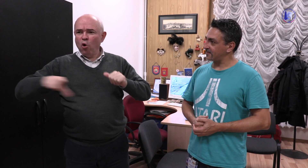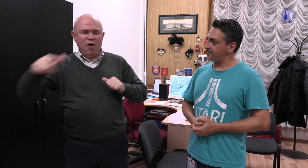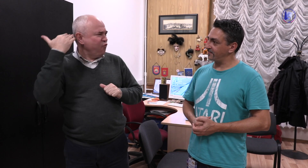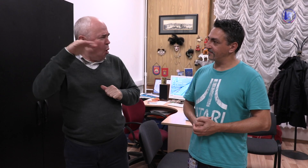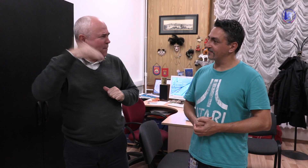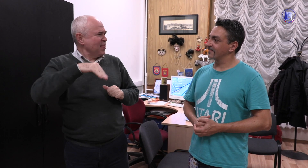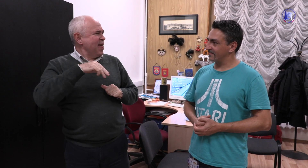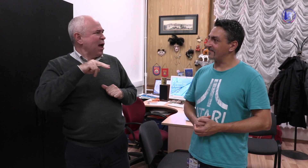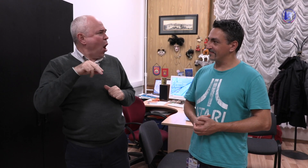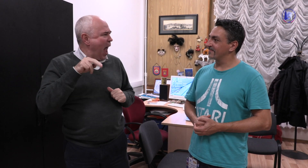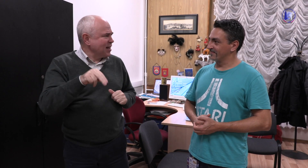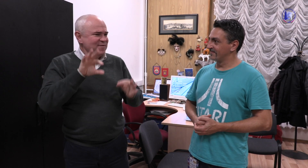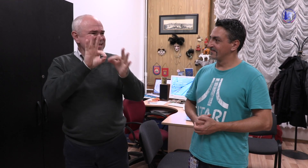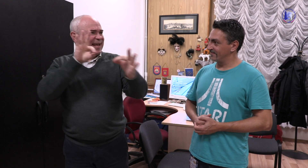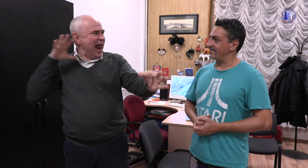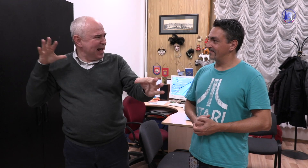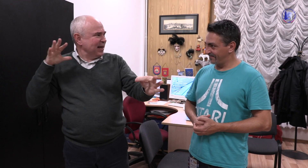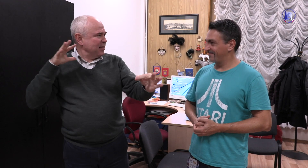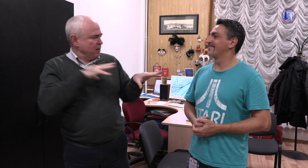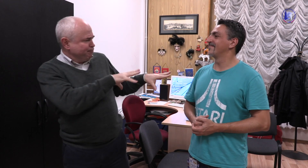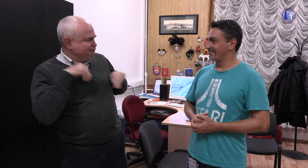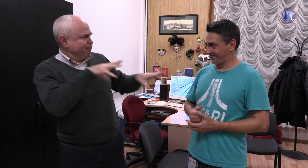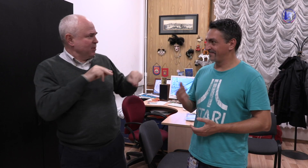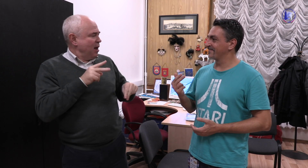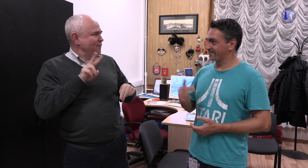Р. Фомина, В. Николаева, А. Стрелкина этому VV.